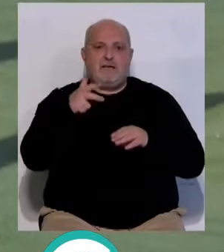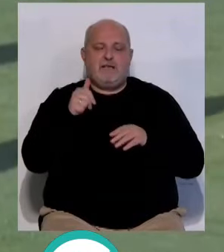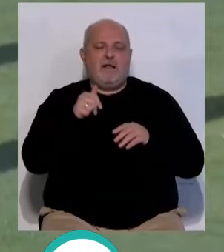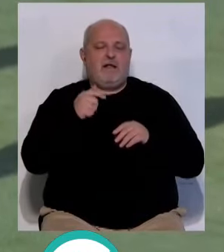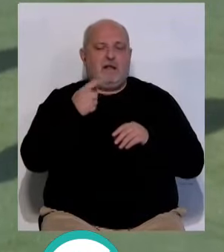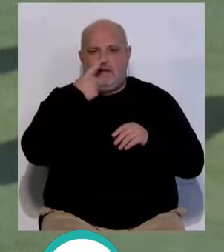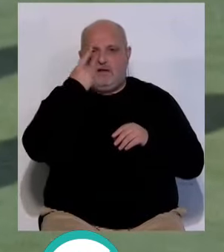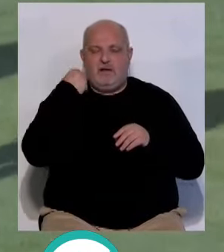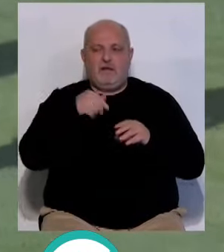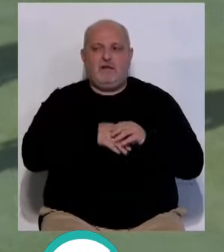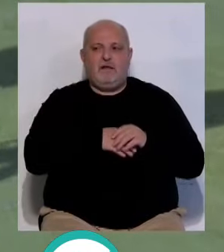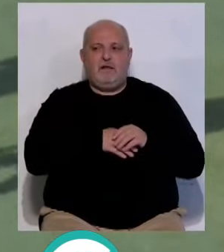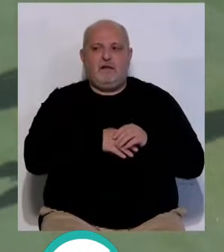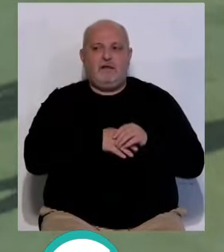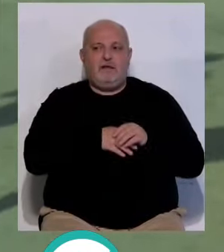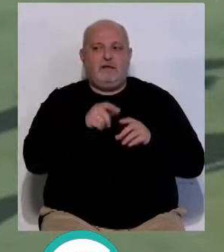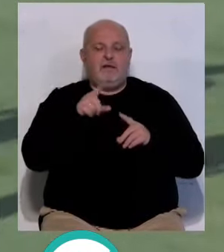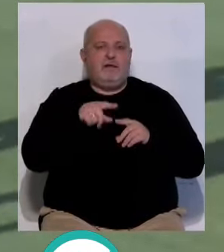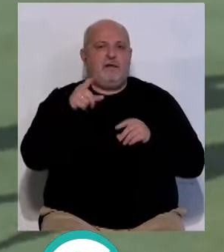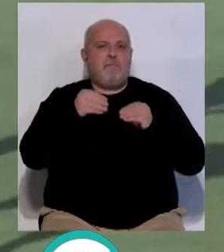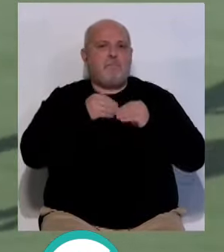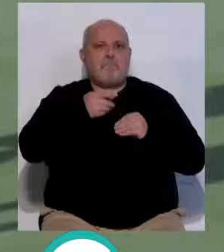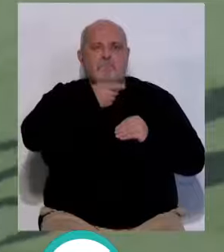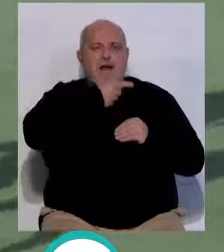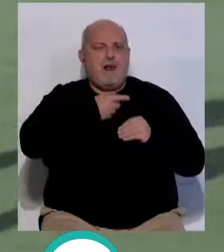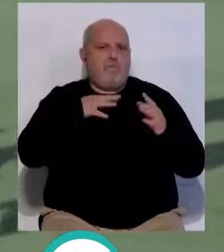Centre a bongonda O sea yo creo que el chaval no ha hecho malos partidos en algunas ocasiones pero